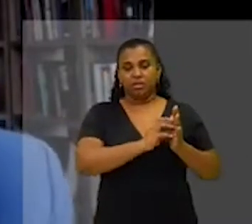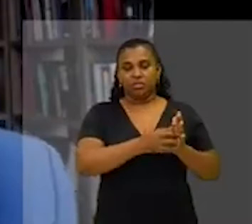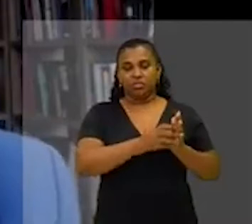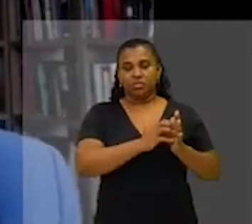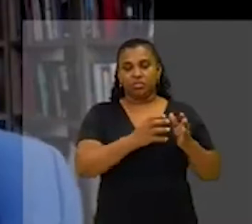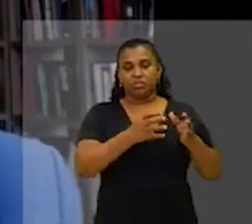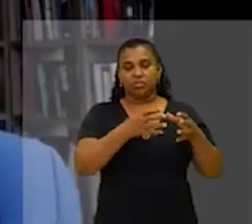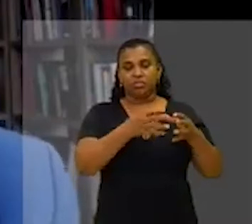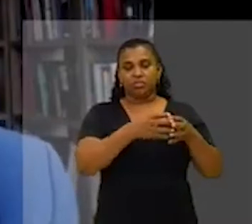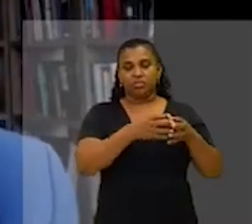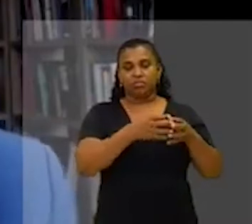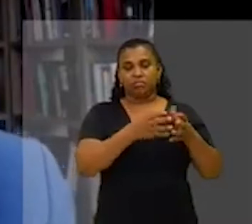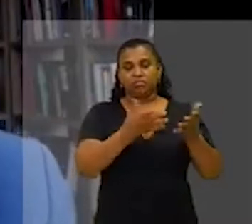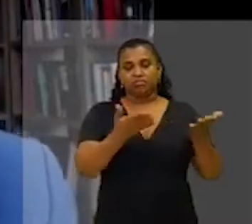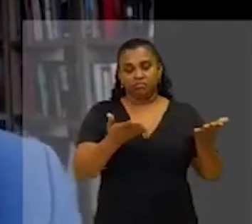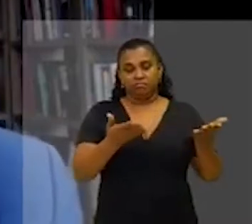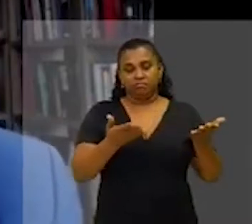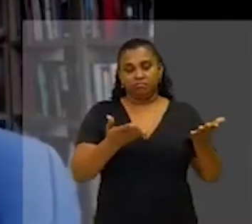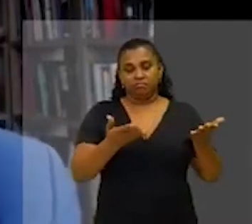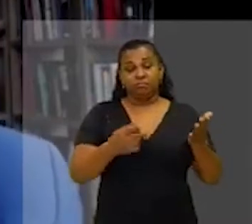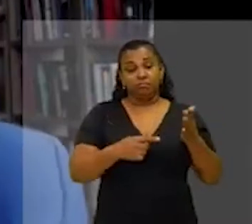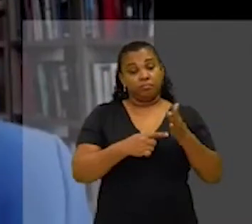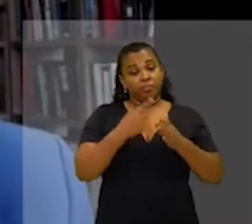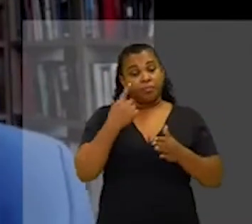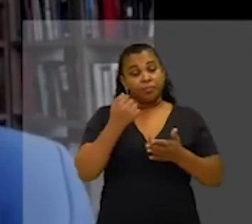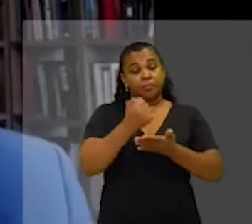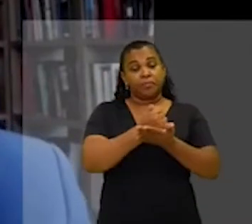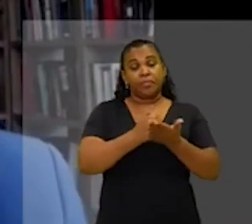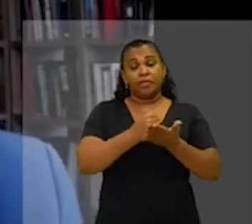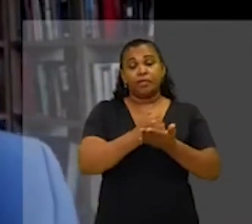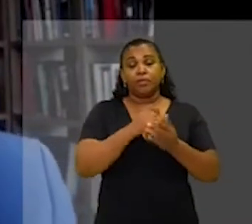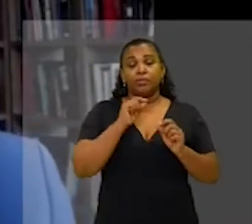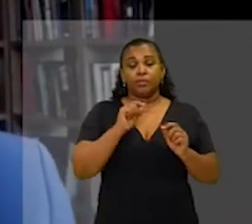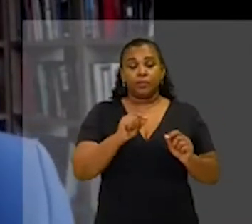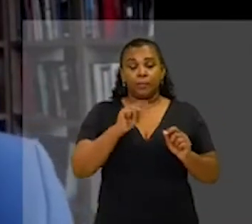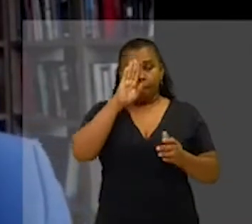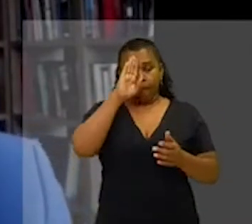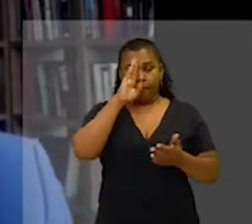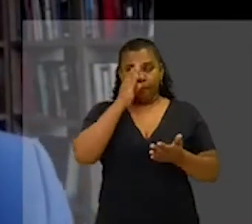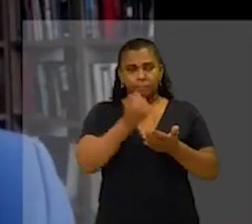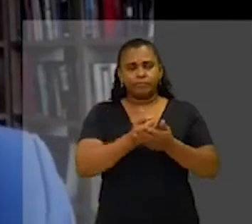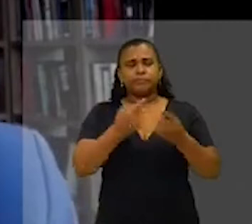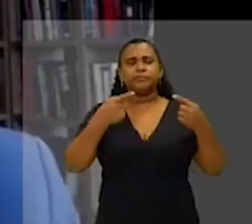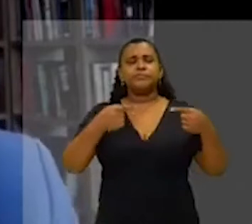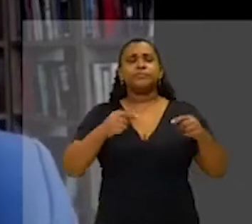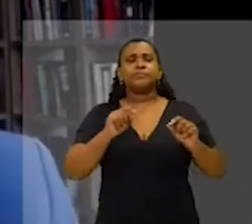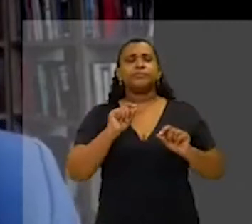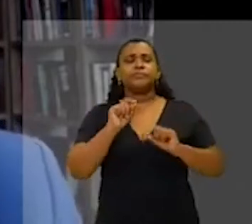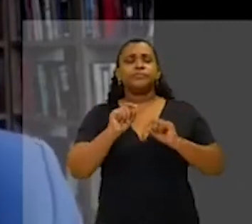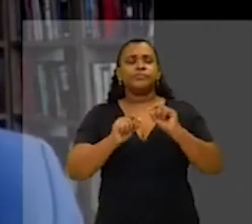que o primeiro o fundamental é a compreensão do paradigma Qual é o paradigma no qual se trata de